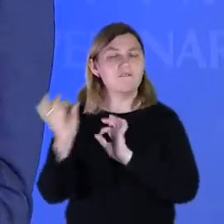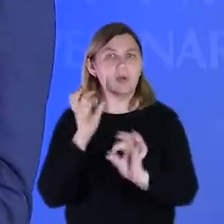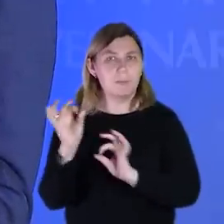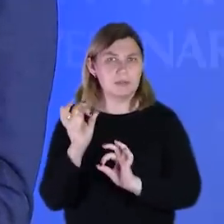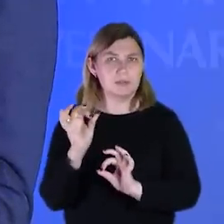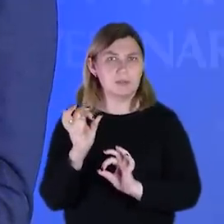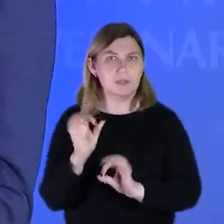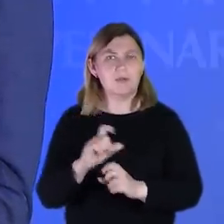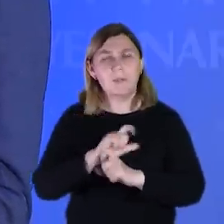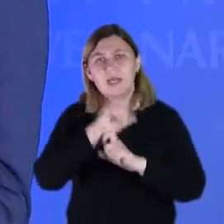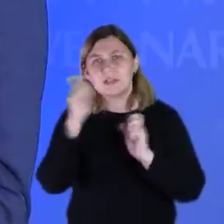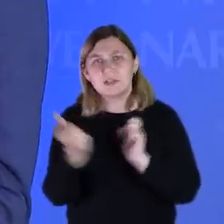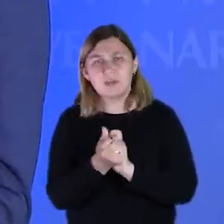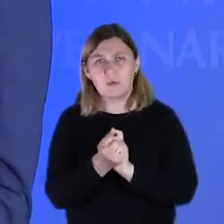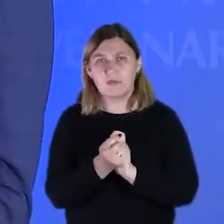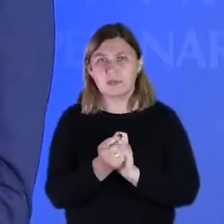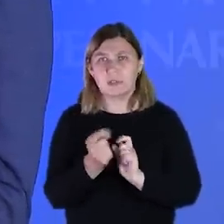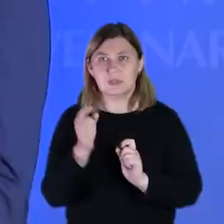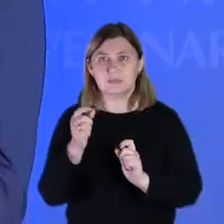żeby całkowicie zmylić i